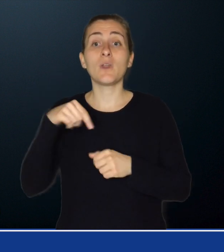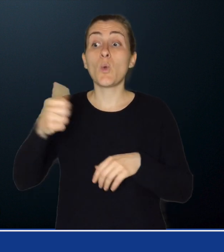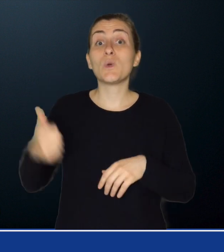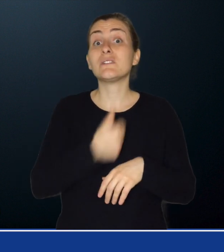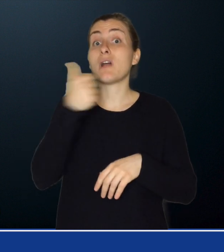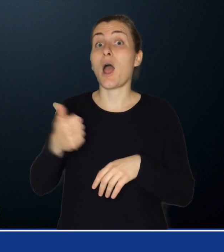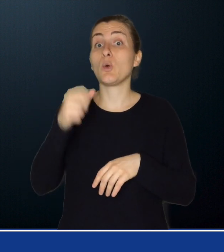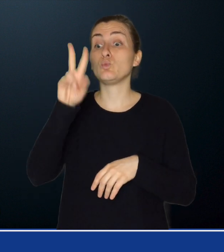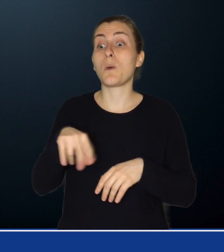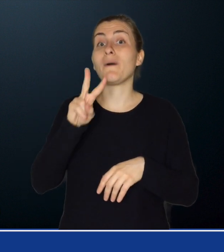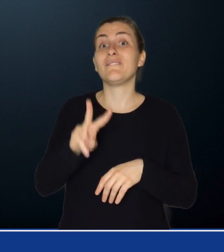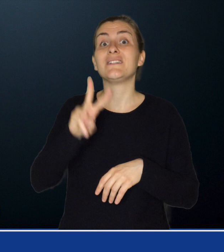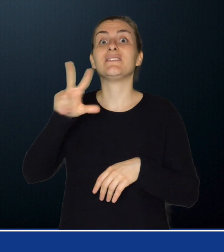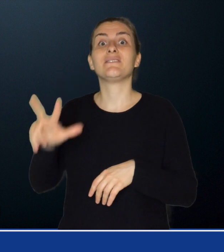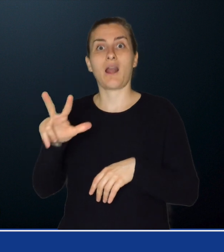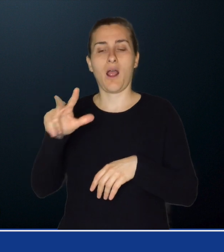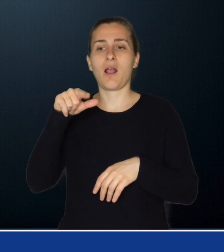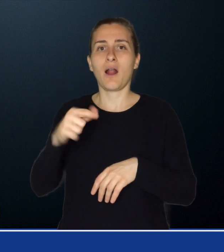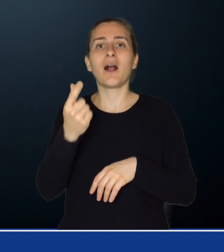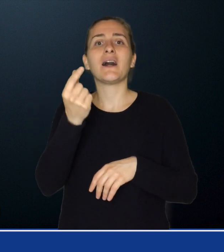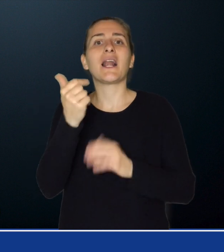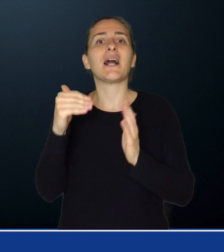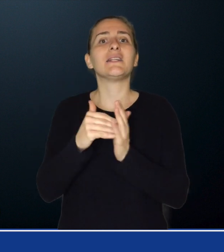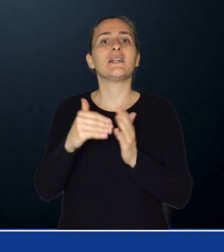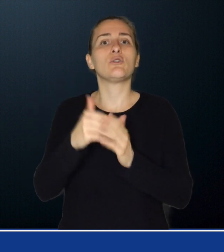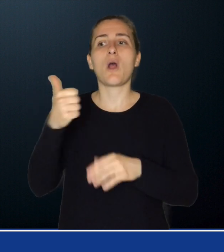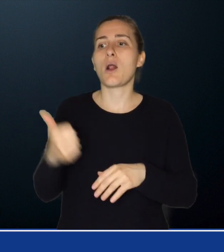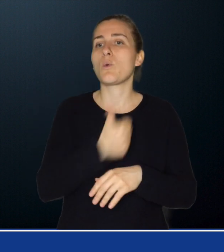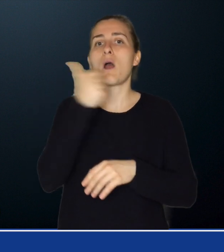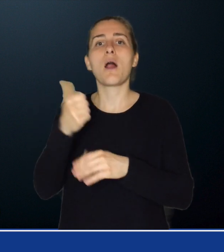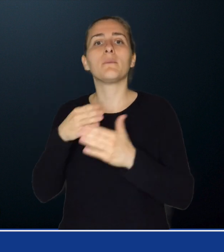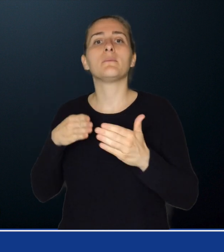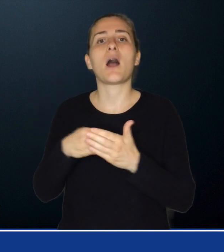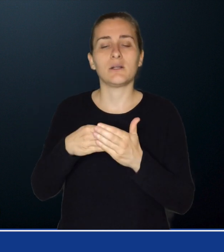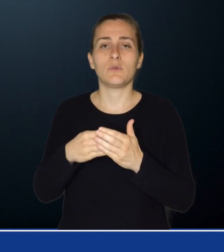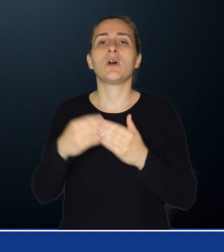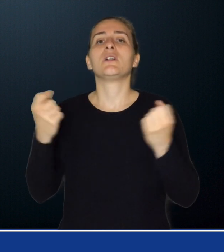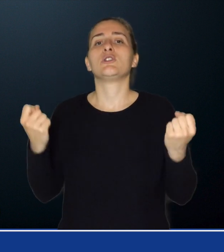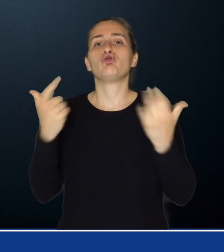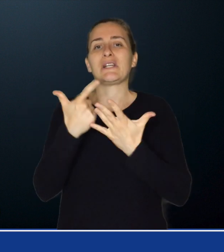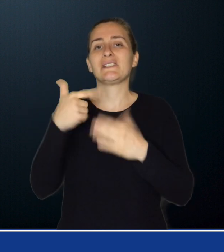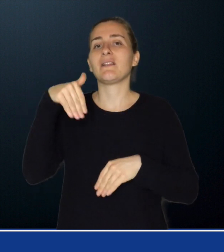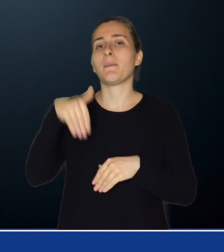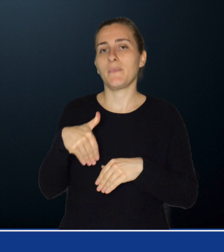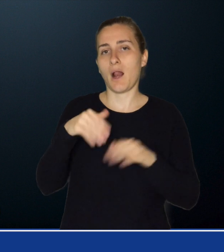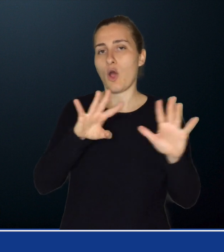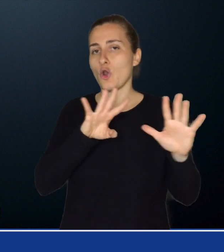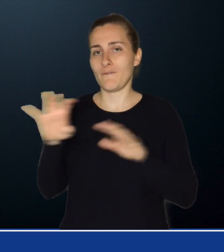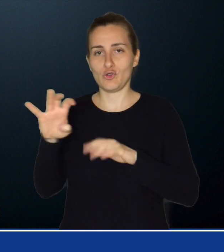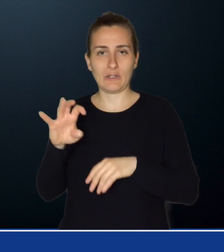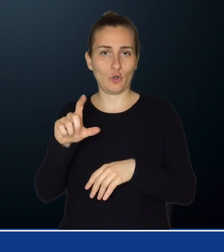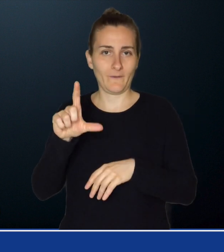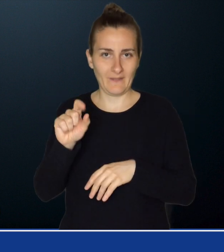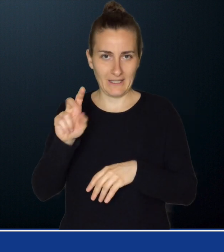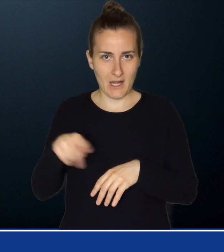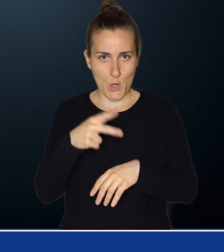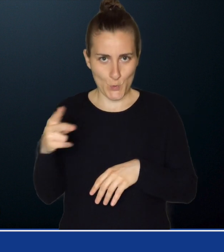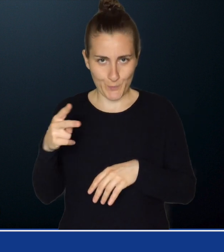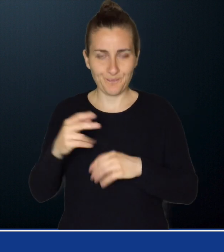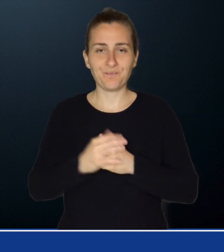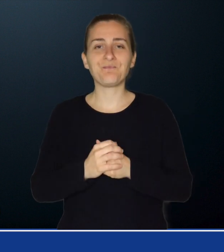Ricordiamo che per il 2023 la soglia di reddito annuale è di euro 17.920,00.